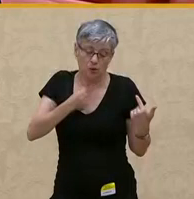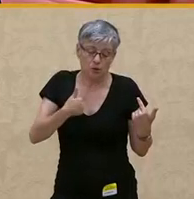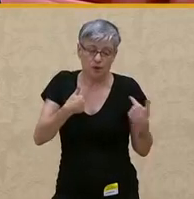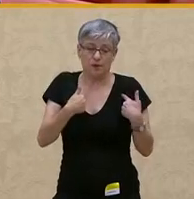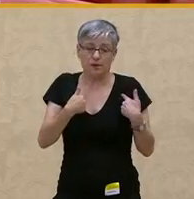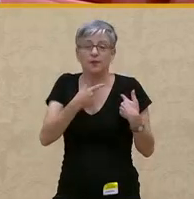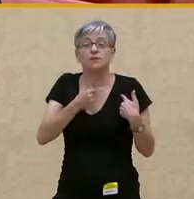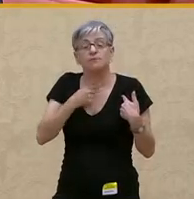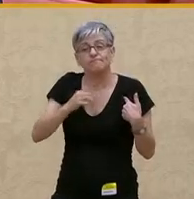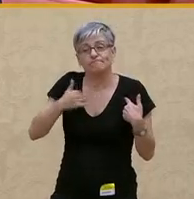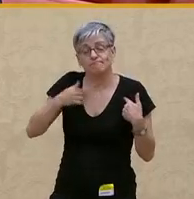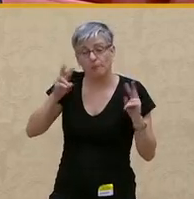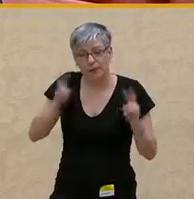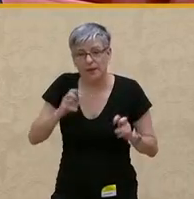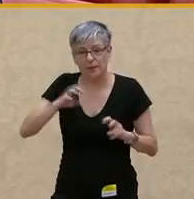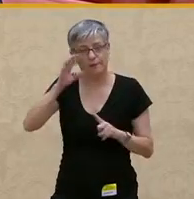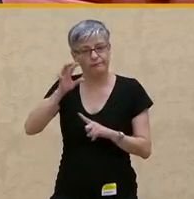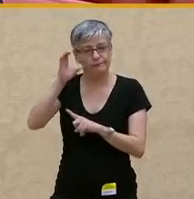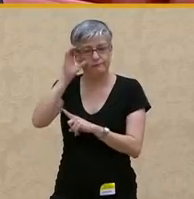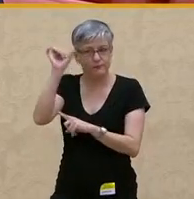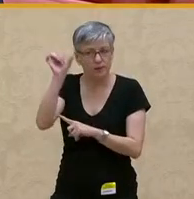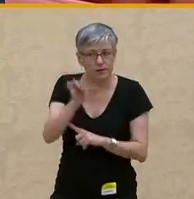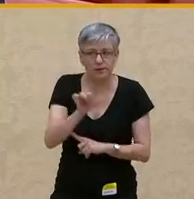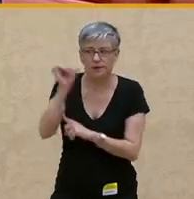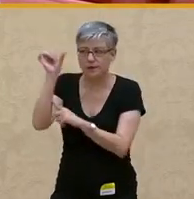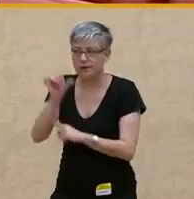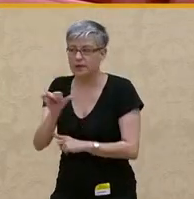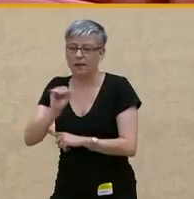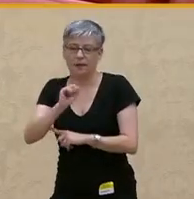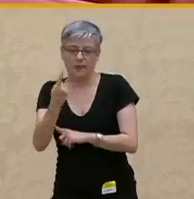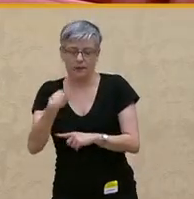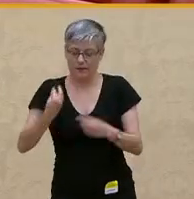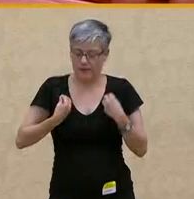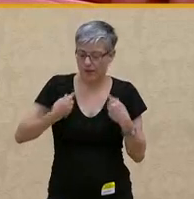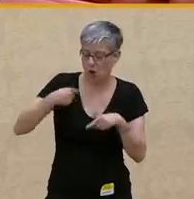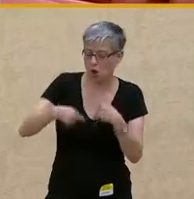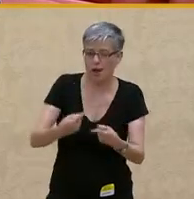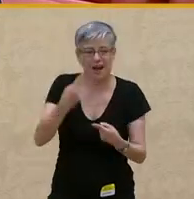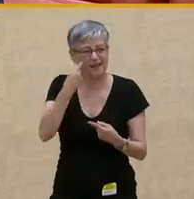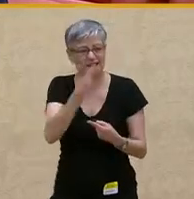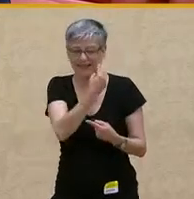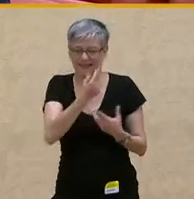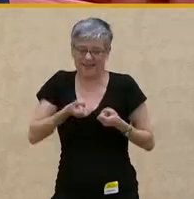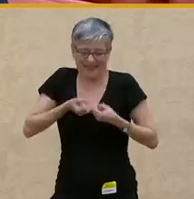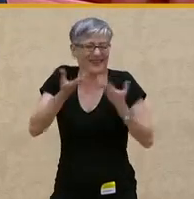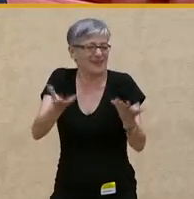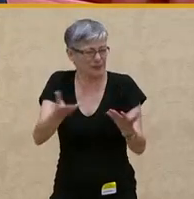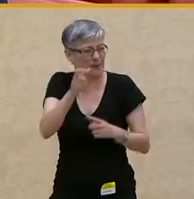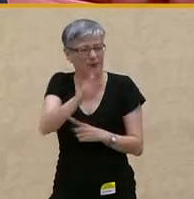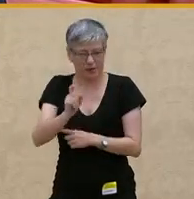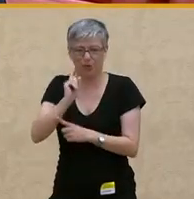poder escuchar de primera mano lo que es el día a día, los testimonios de personas que viven el